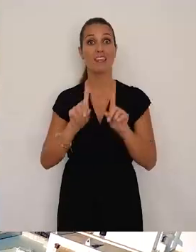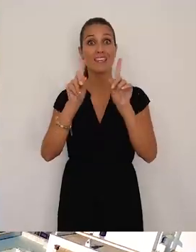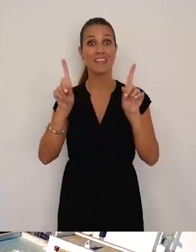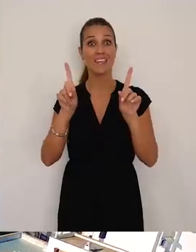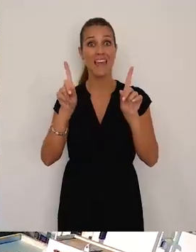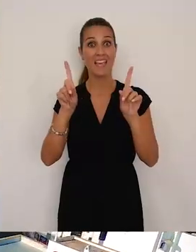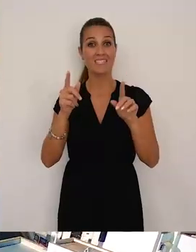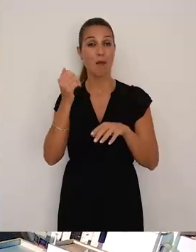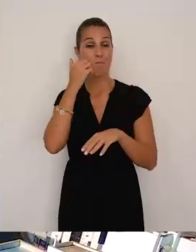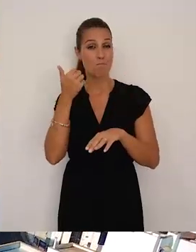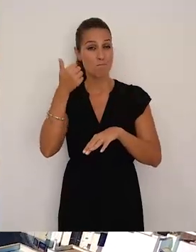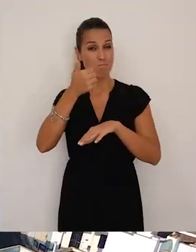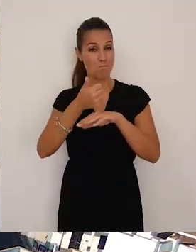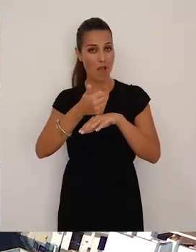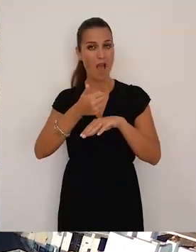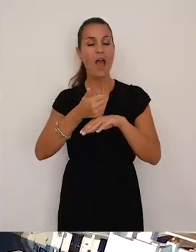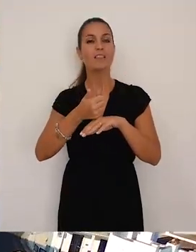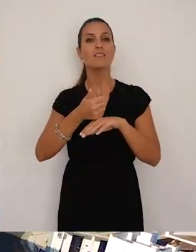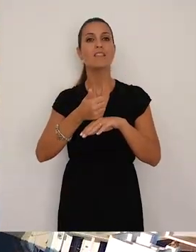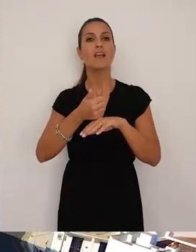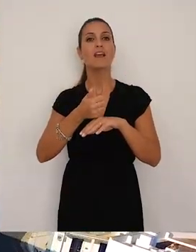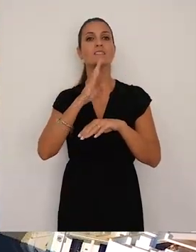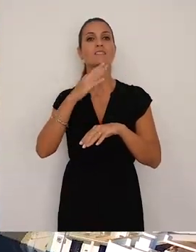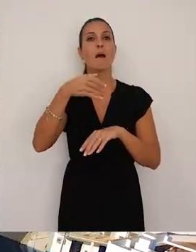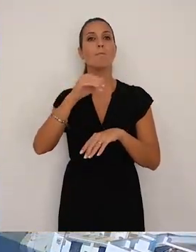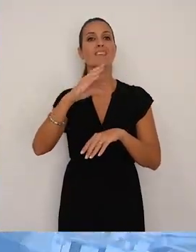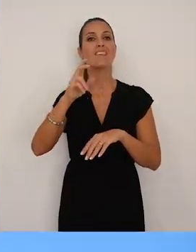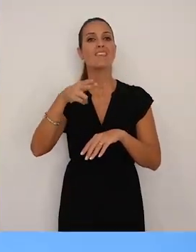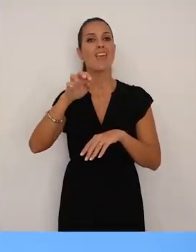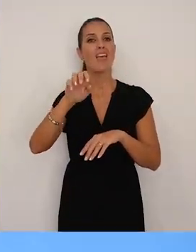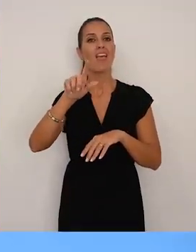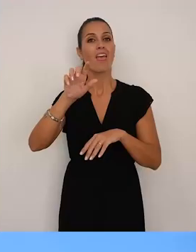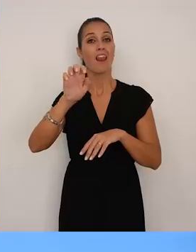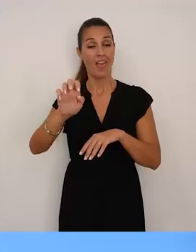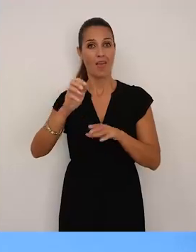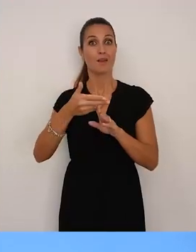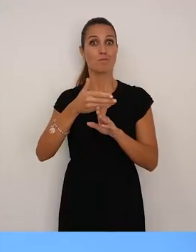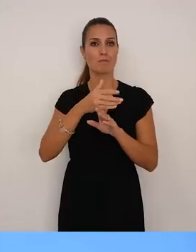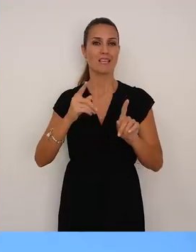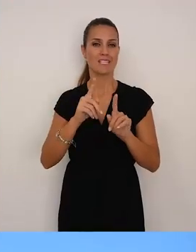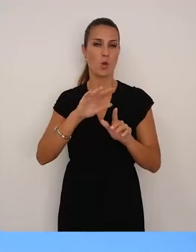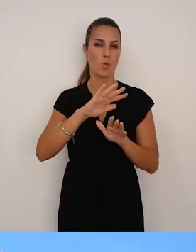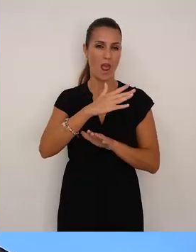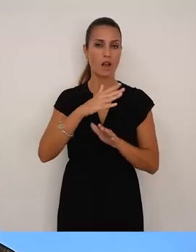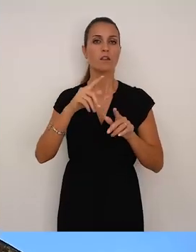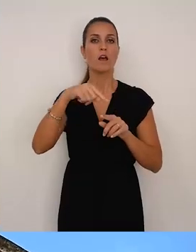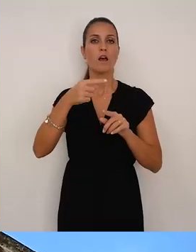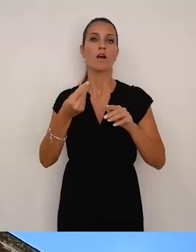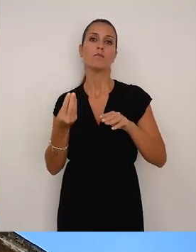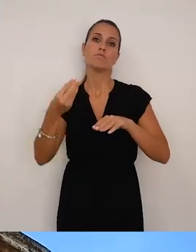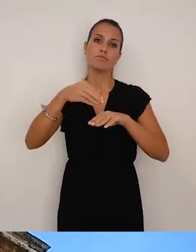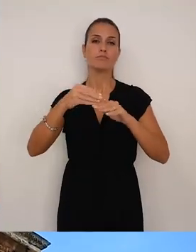di San Michele, ricostruita nella metà del Settecento sulla precedente parrocchiale.